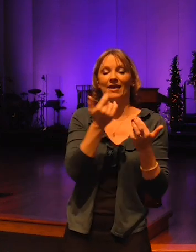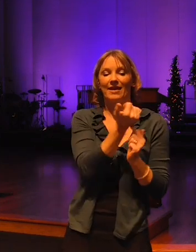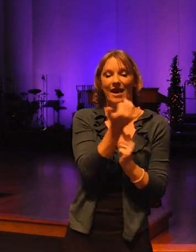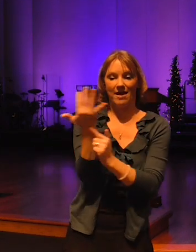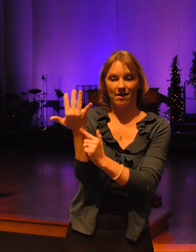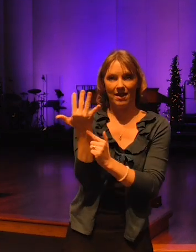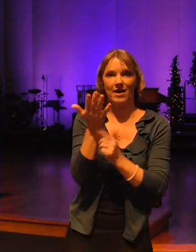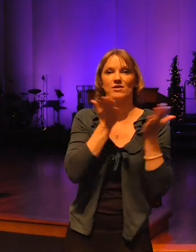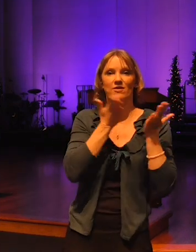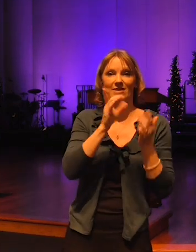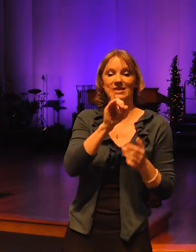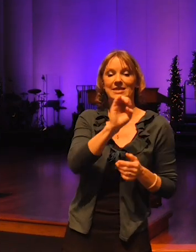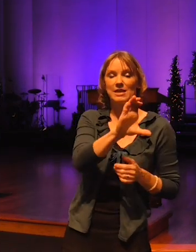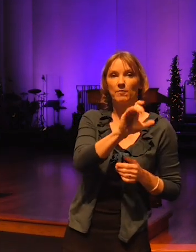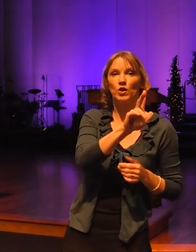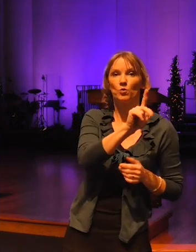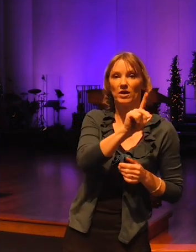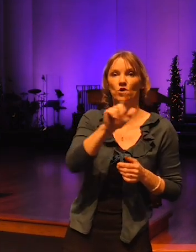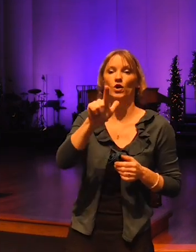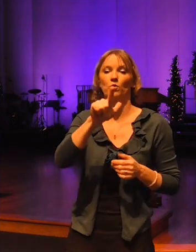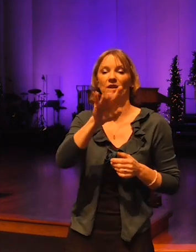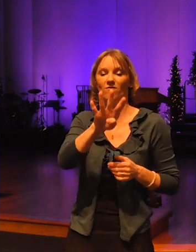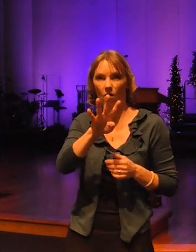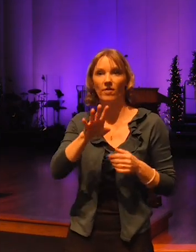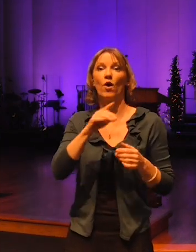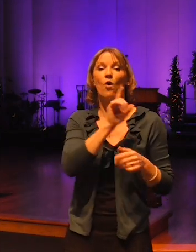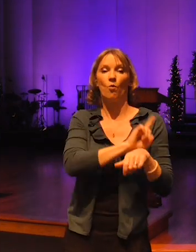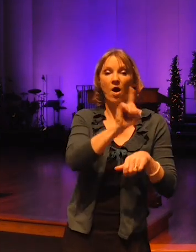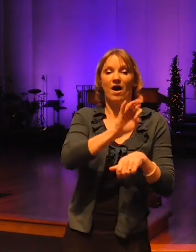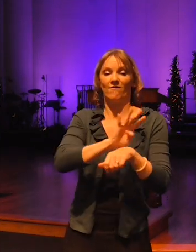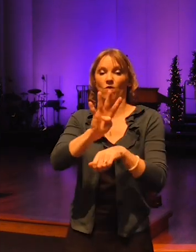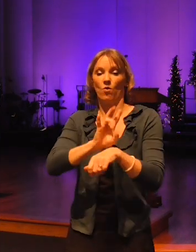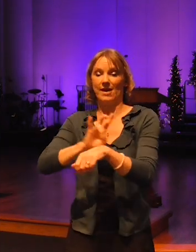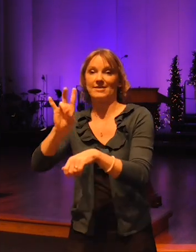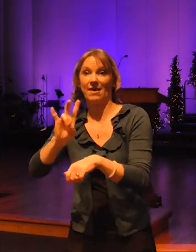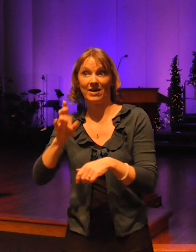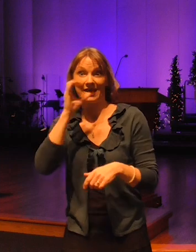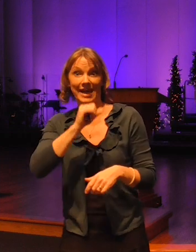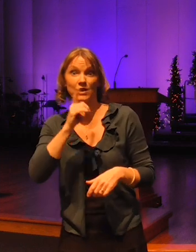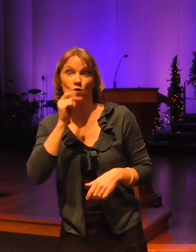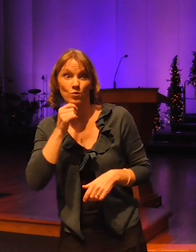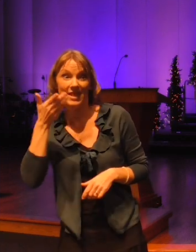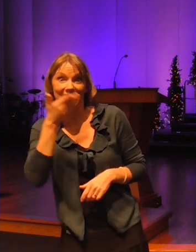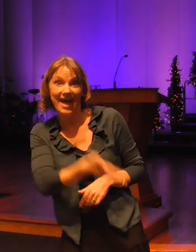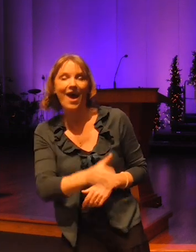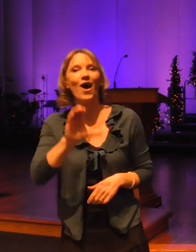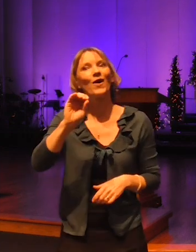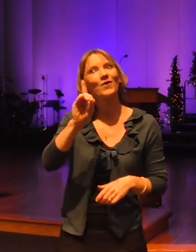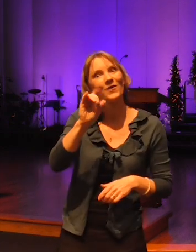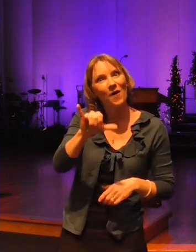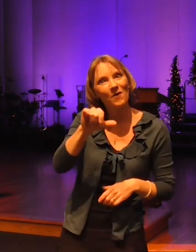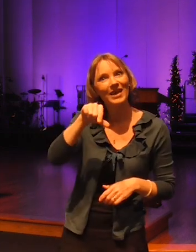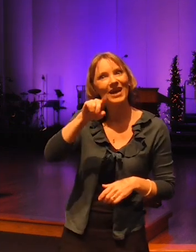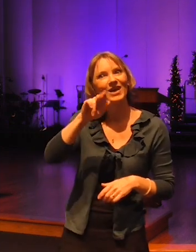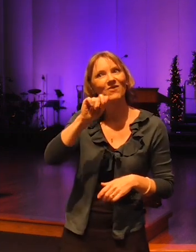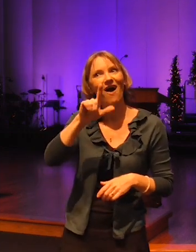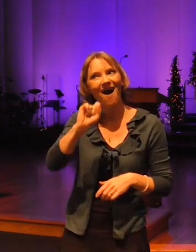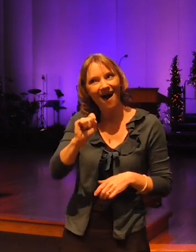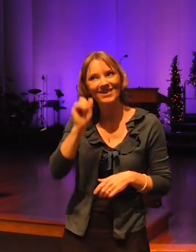24 de diciembre 1, 14 y 7 Adivina quién actuará allí Cody qus así Va a ser realmente especial. El Dr. Roger